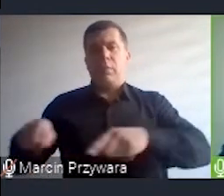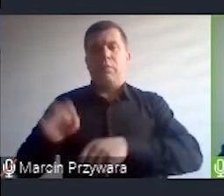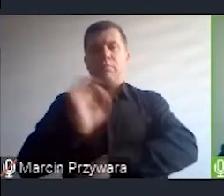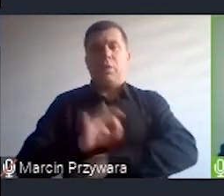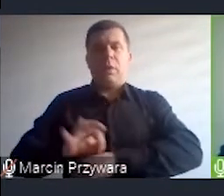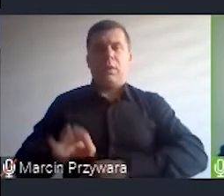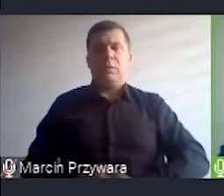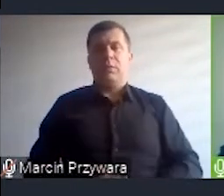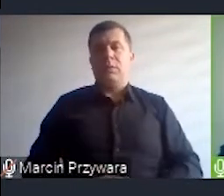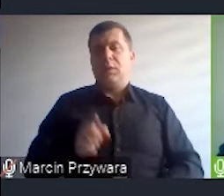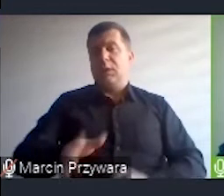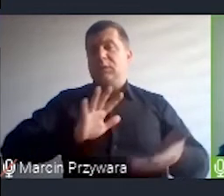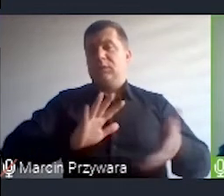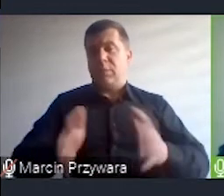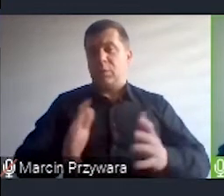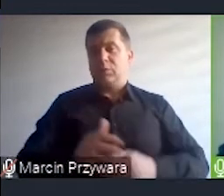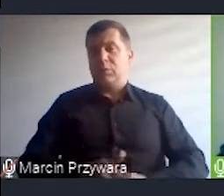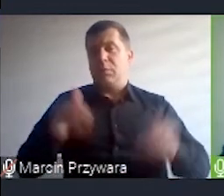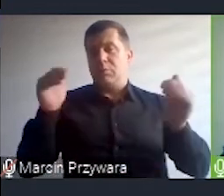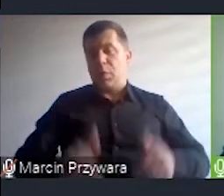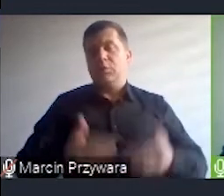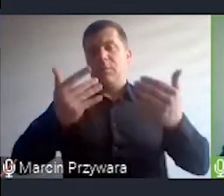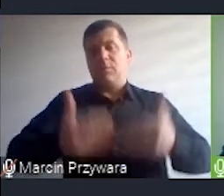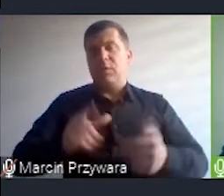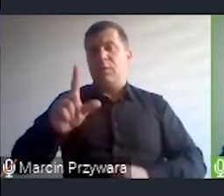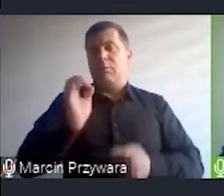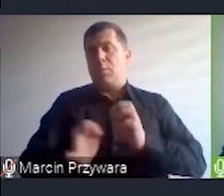No i tym sposobem można było wyliczyć proporcje.